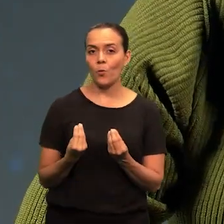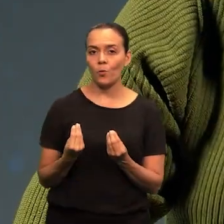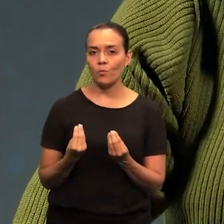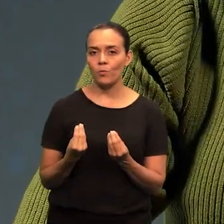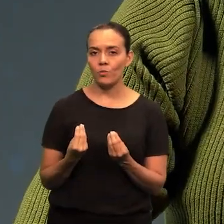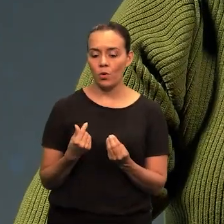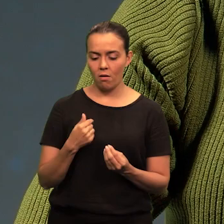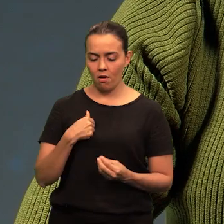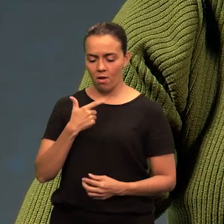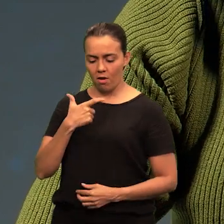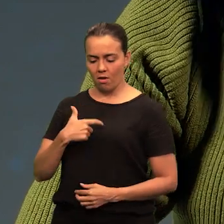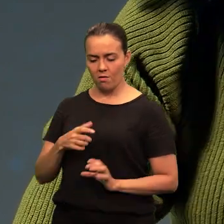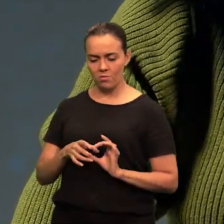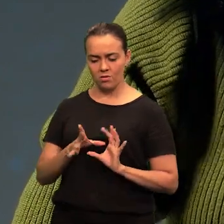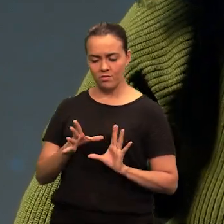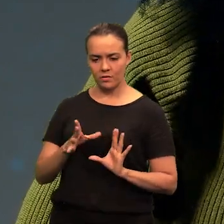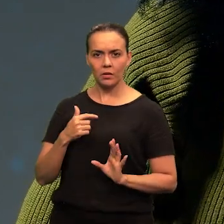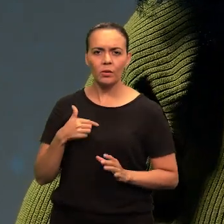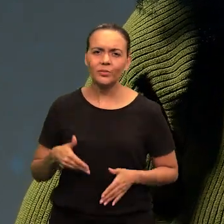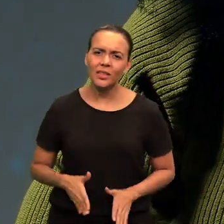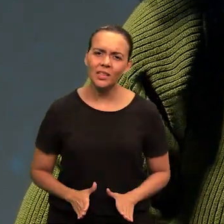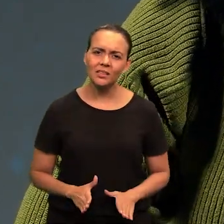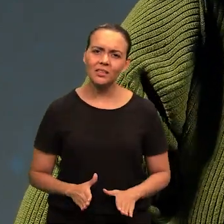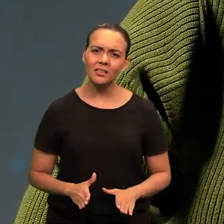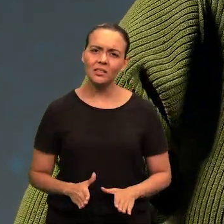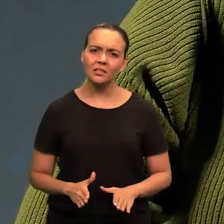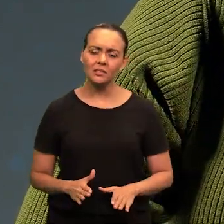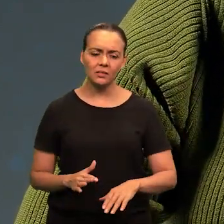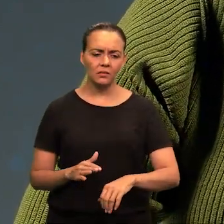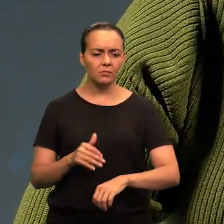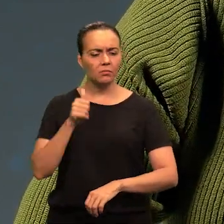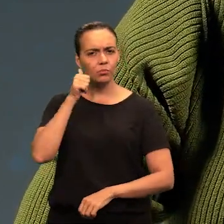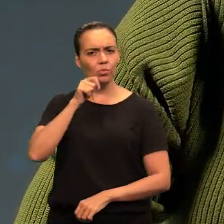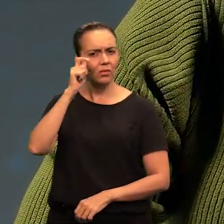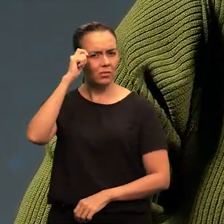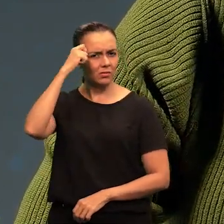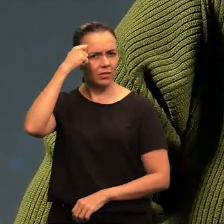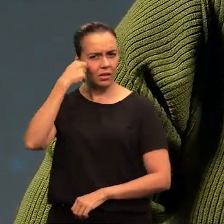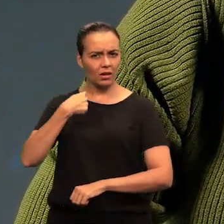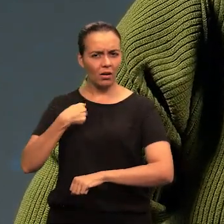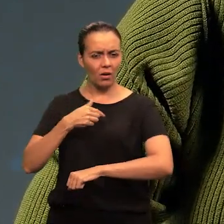Nasci de cerame negra. O que significa ser uma mulher negra numa sociedade